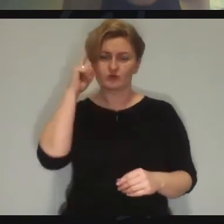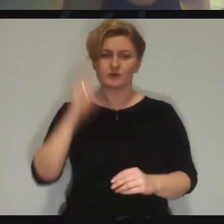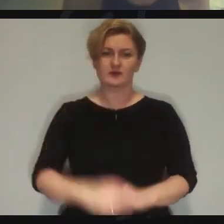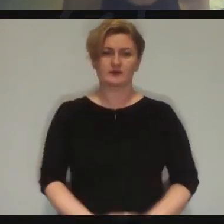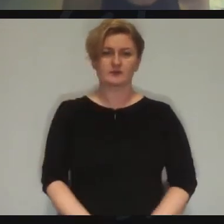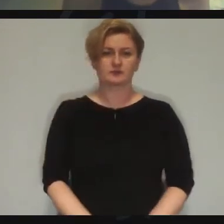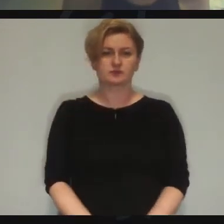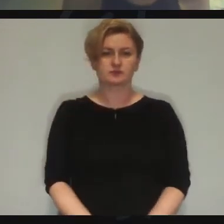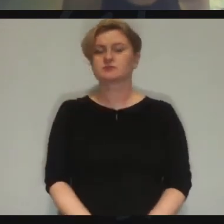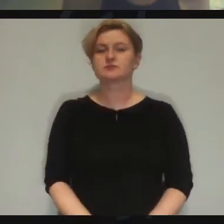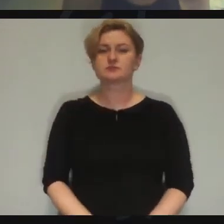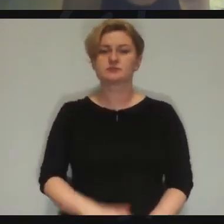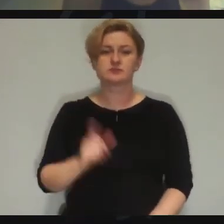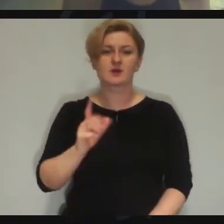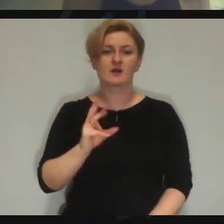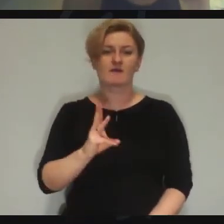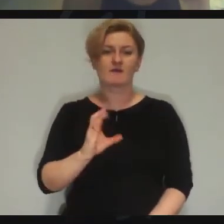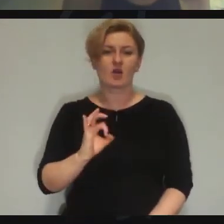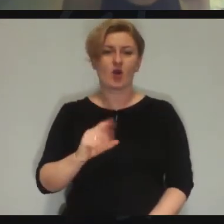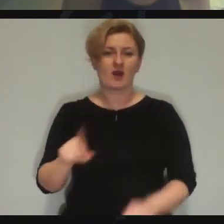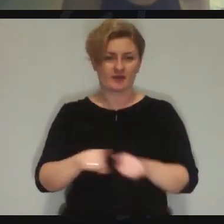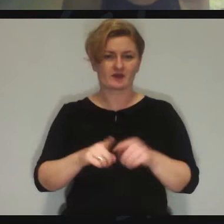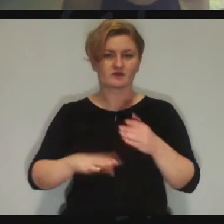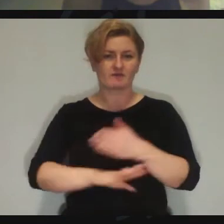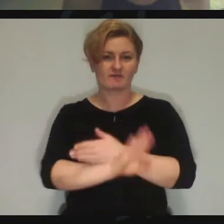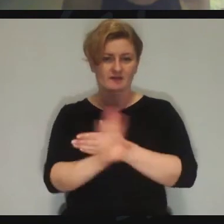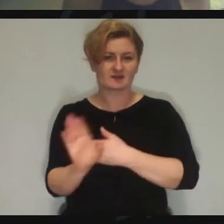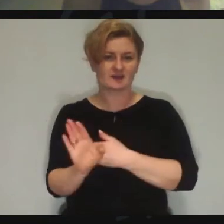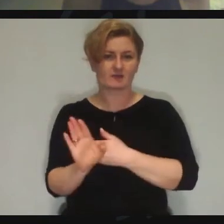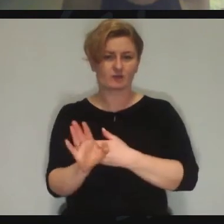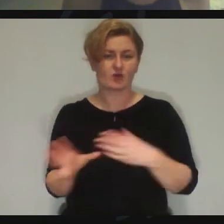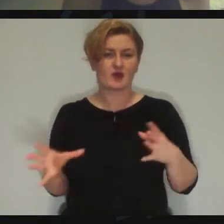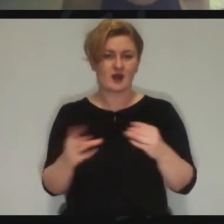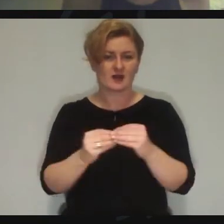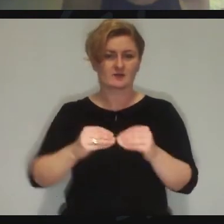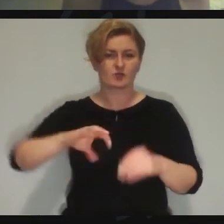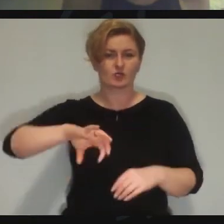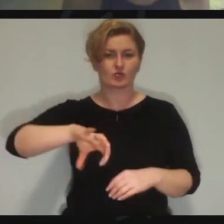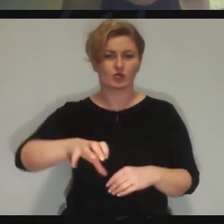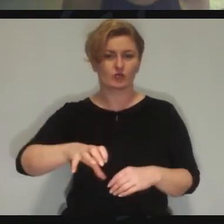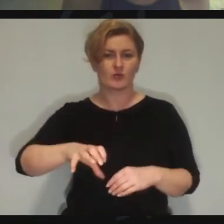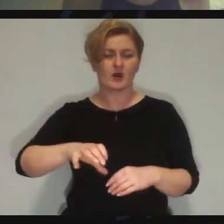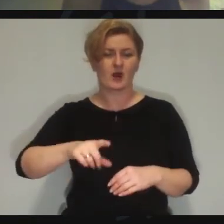Dominika: Wiola, również występujesz w grupie, którą prowadzi Ania.